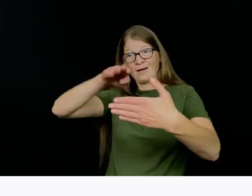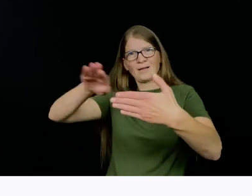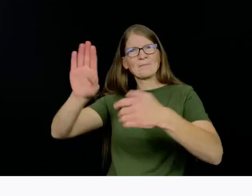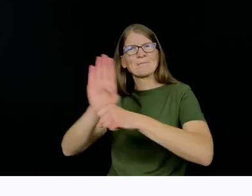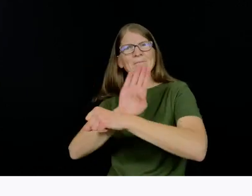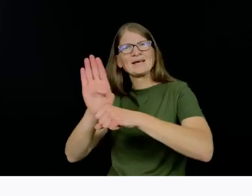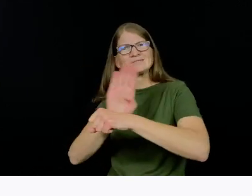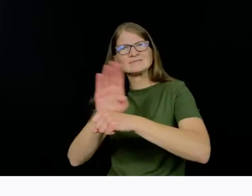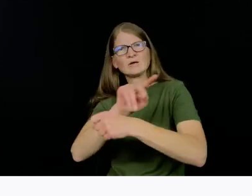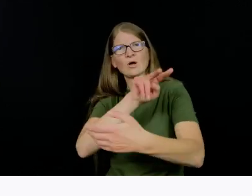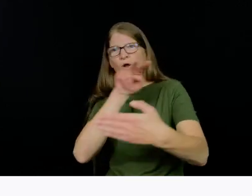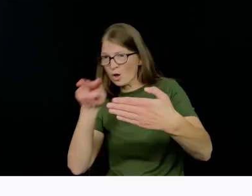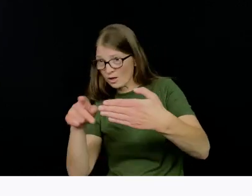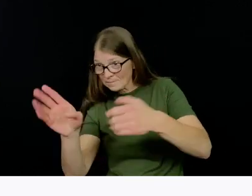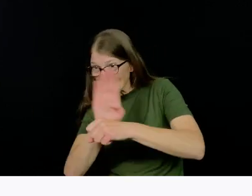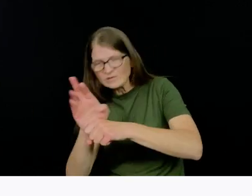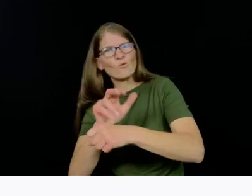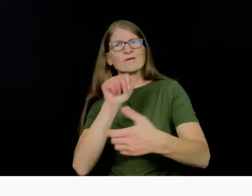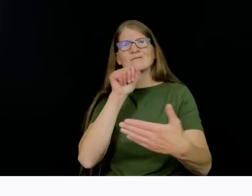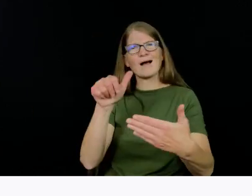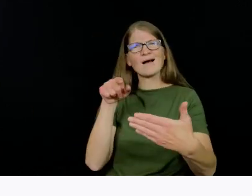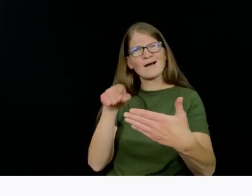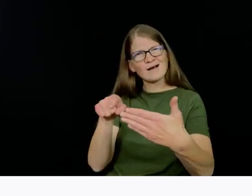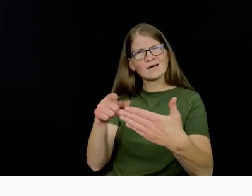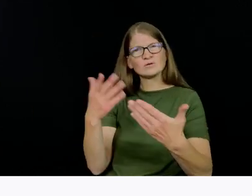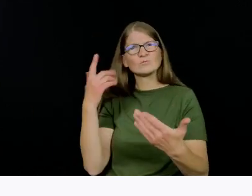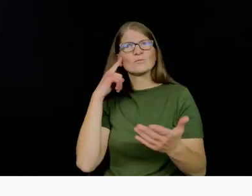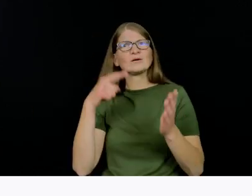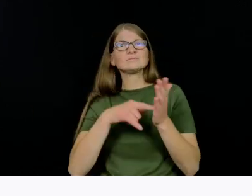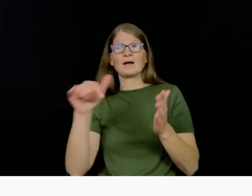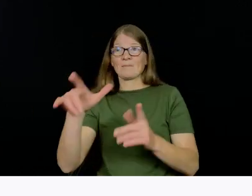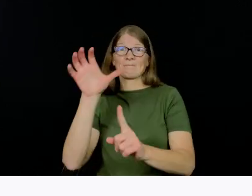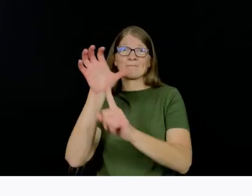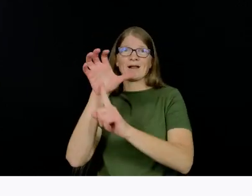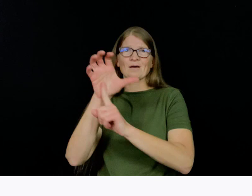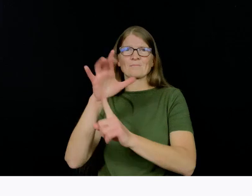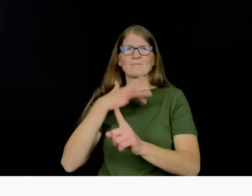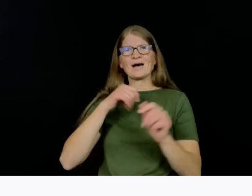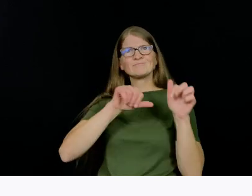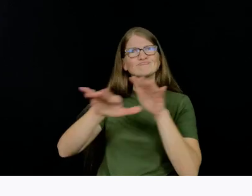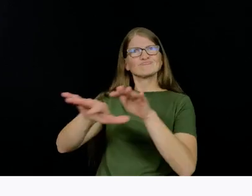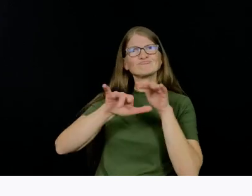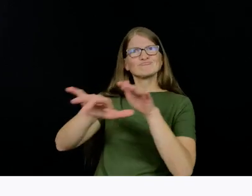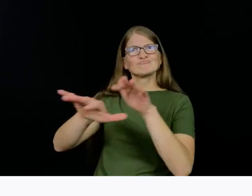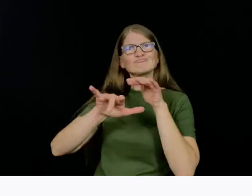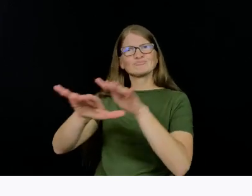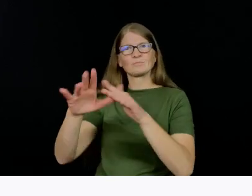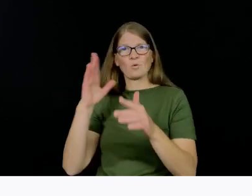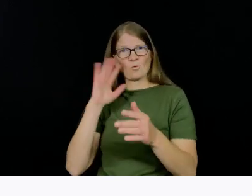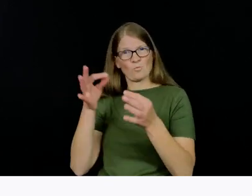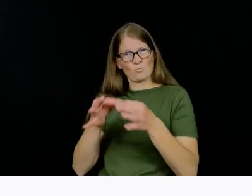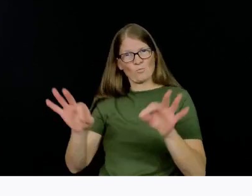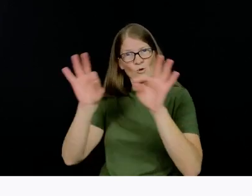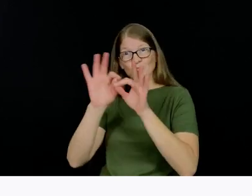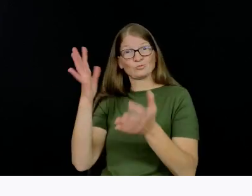إضافة إلى مدى ازدحام أي مكان الآن وهذا أمرٌ مفيدٌ للغاية خاصة في زمن التباعد الاجتماعي